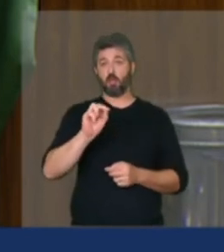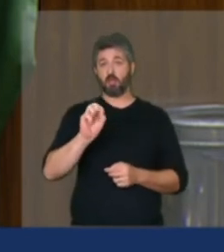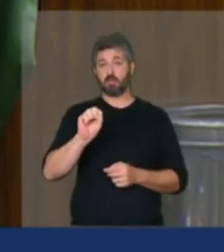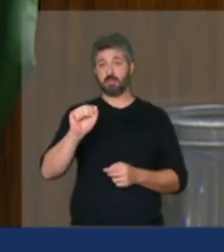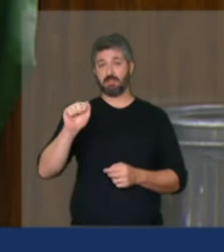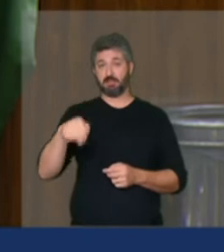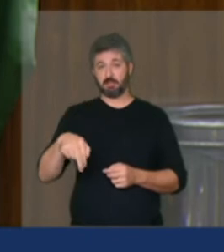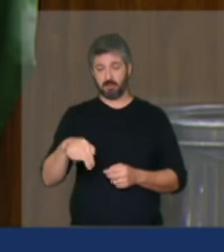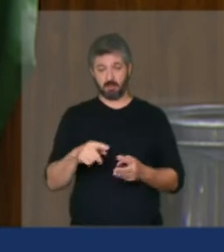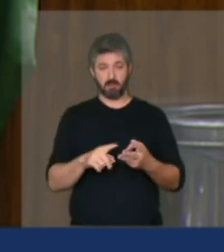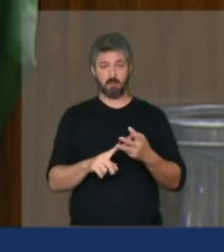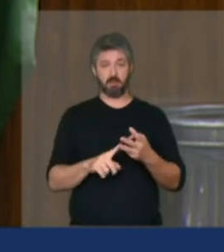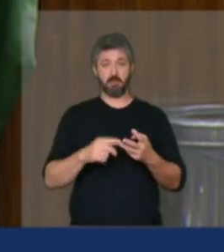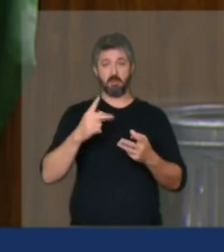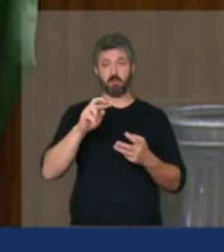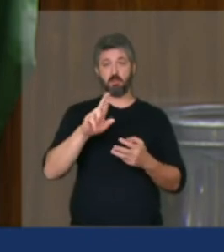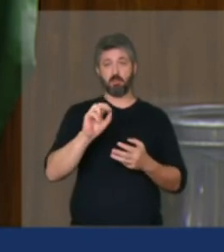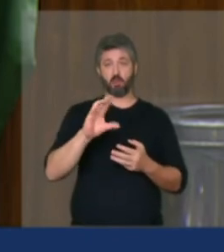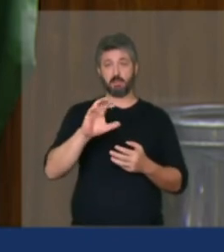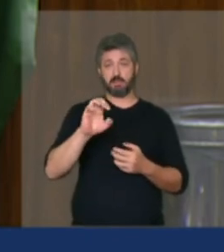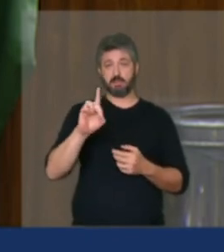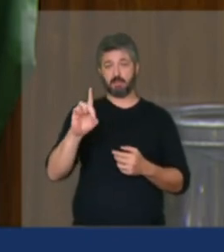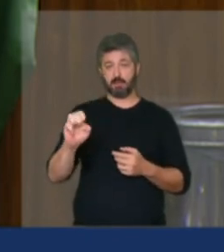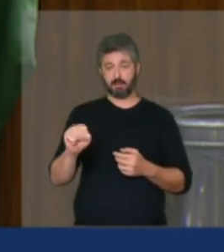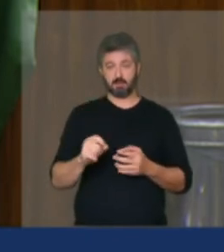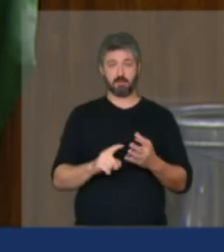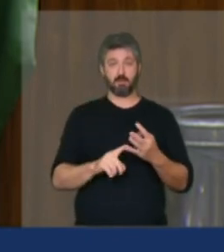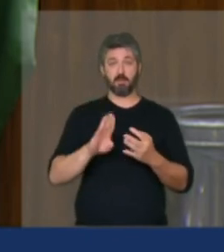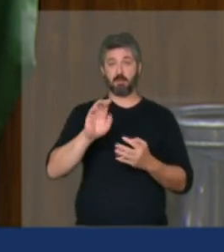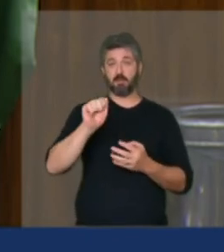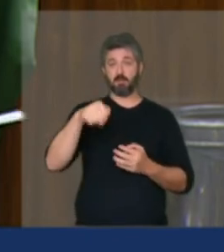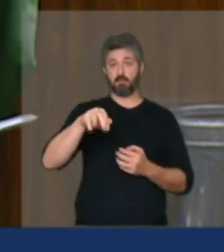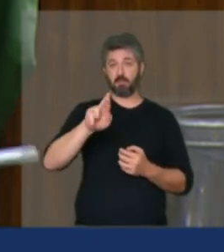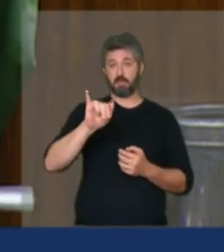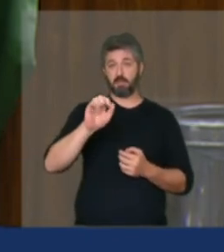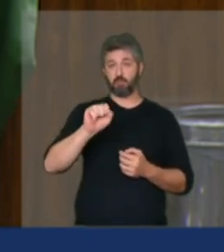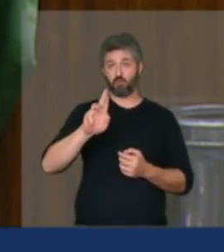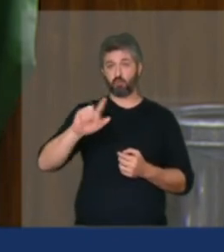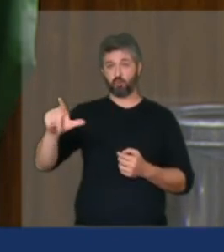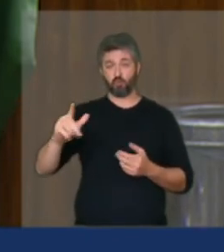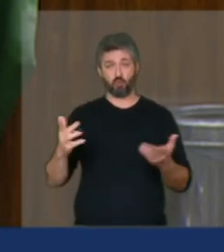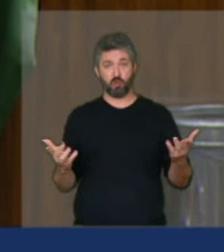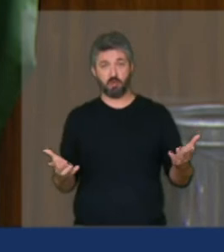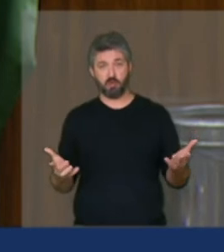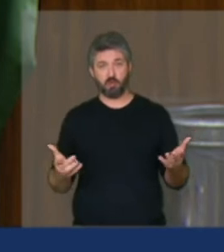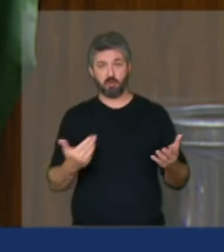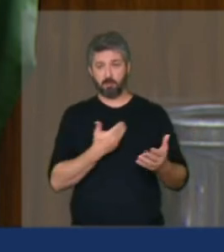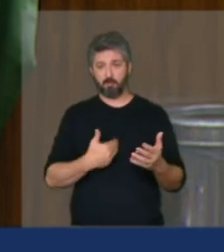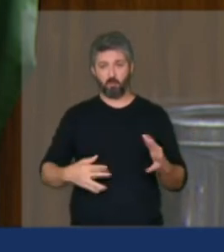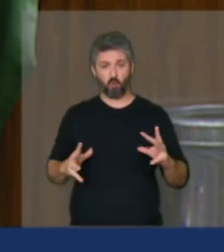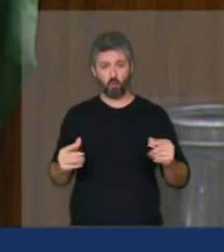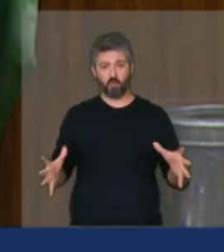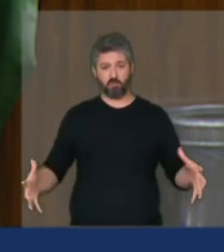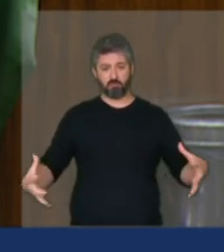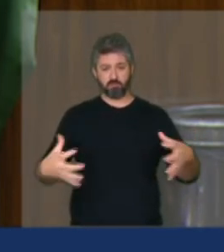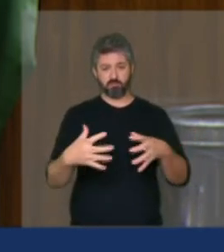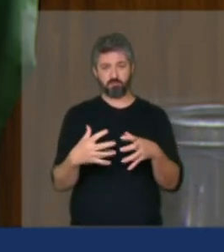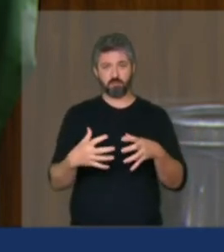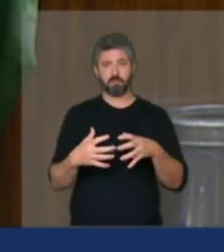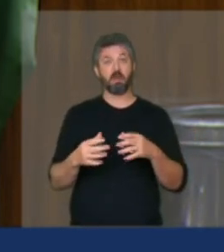CORES ANO, A PROS ERGUES, O BANRISUL, OU SEJA, ESTÁ NUMA POLÍTICA ALINHADA COM O BOLSONARO. QUE TAMBÉM PREJUDICA O PAÍS E O RIO